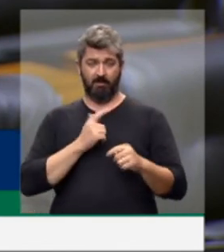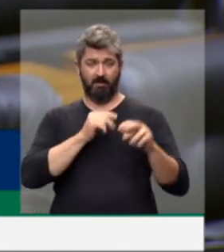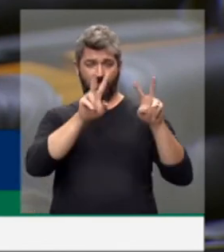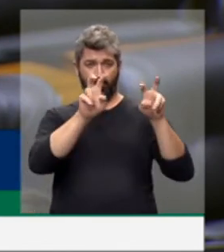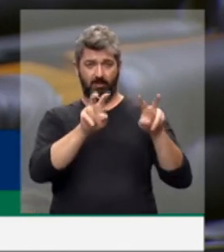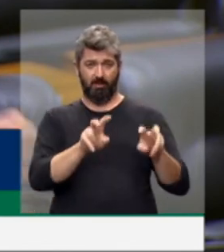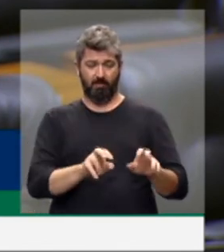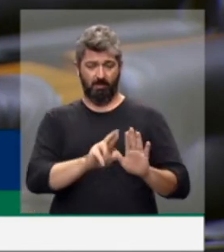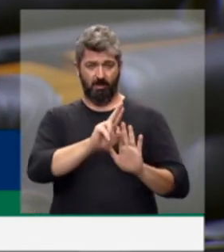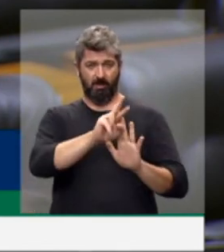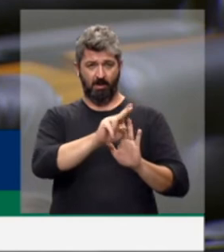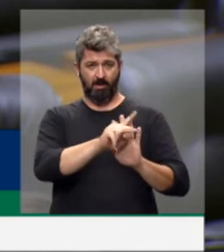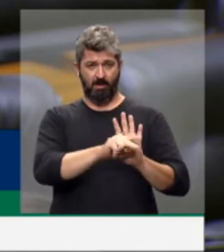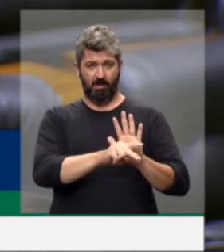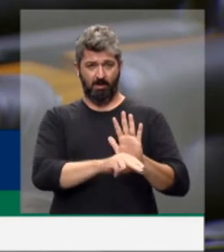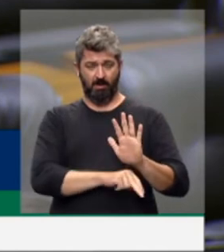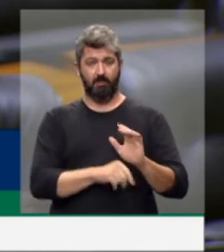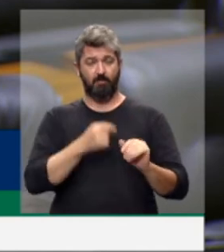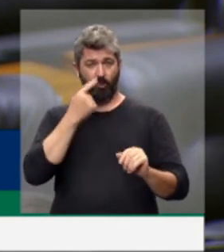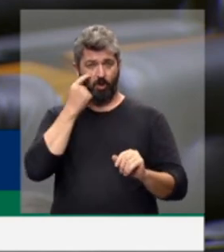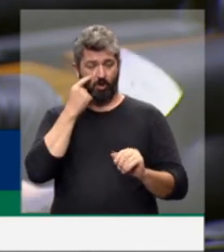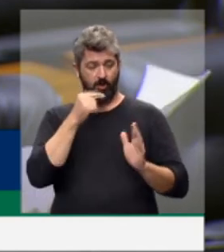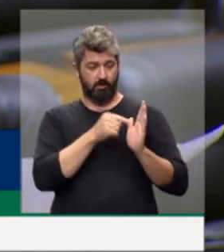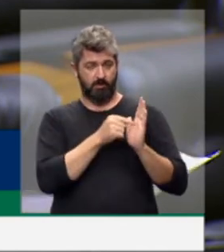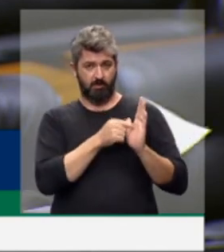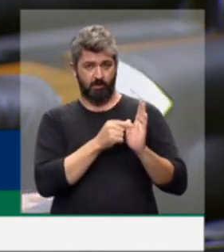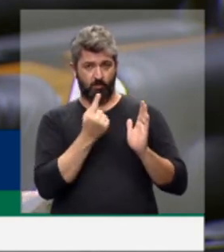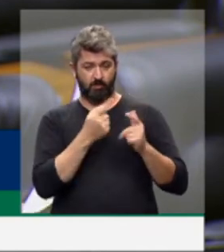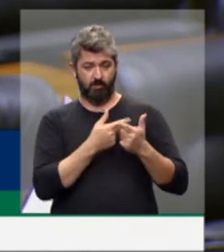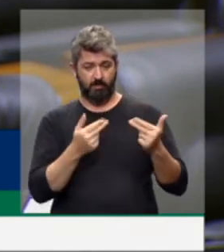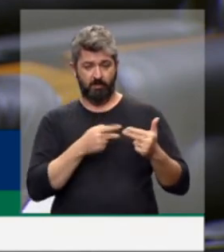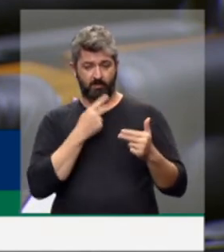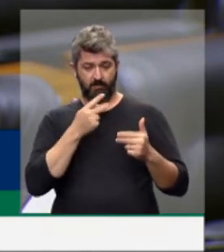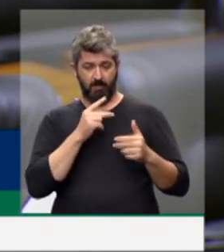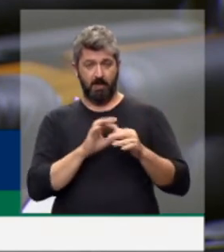SERIA JÁ DE PRAXE, ESSA MATÉRIA TEM QUINZE DESTAQUES, PELA COMPLEXIDADE DOS TEMAS